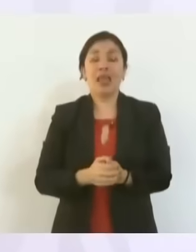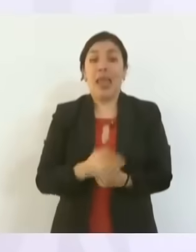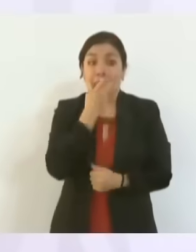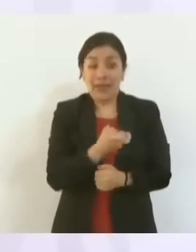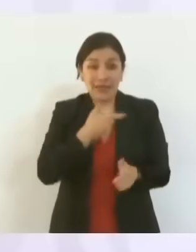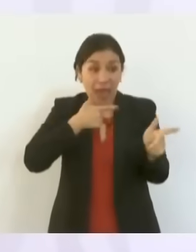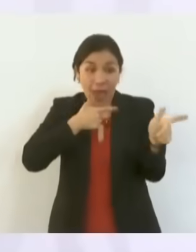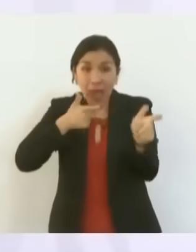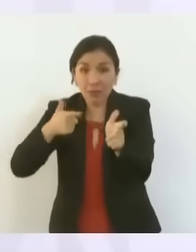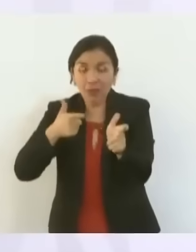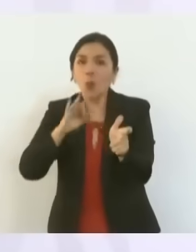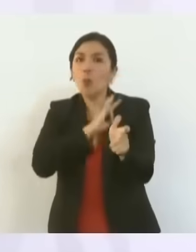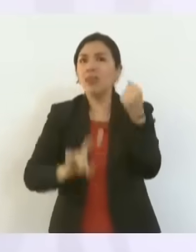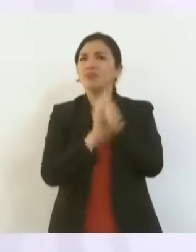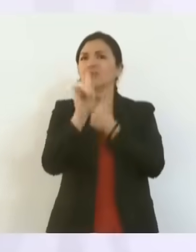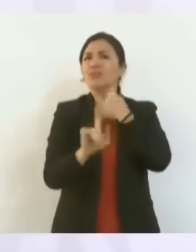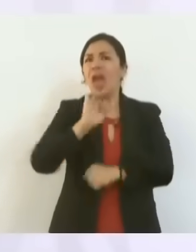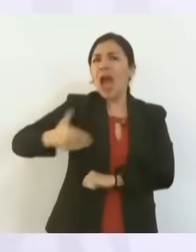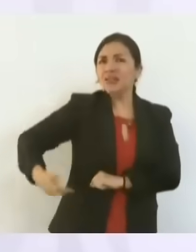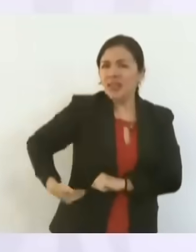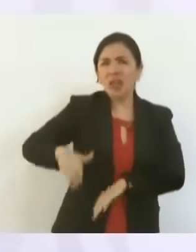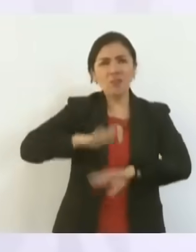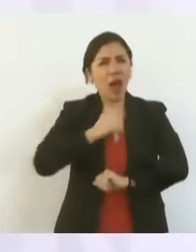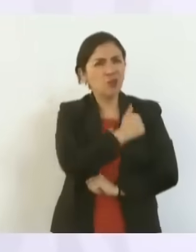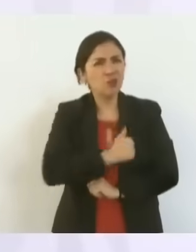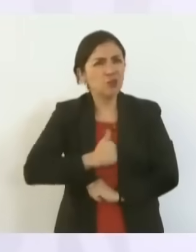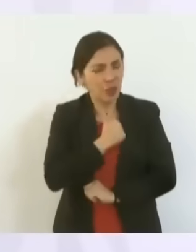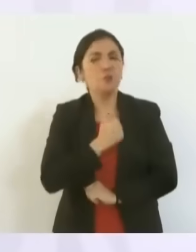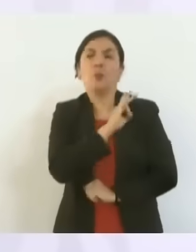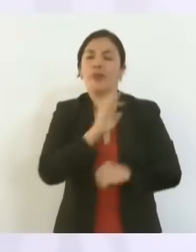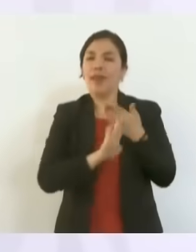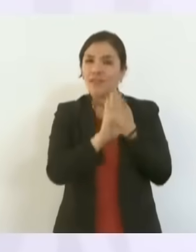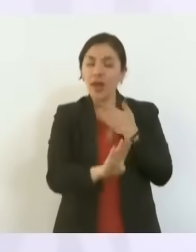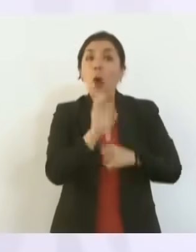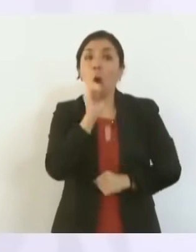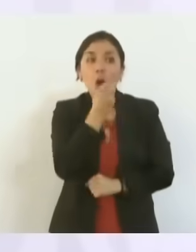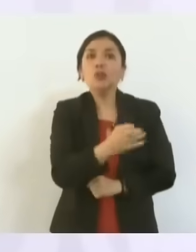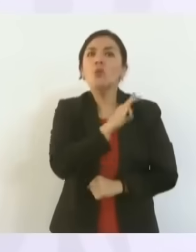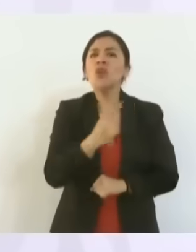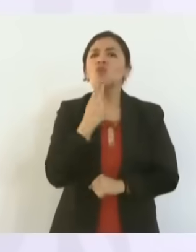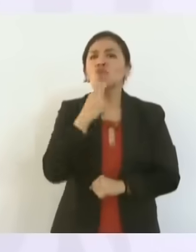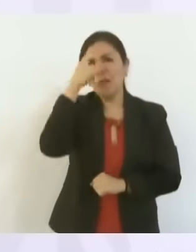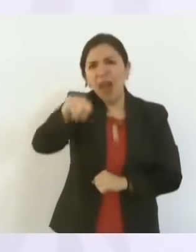accidentes lamentables o que sean el medio para cometer actos delictivos,